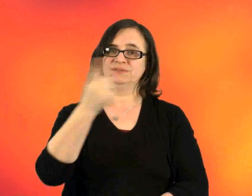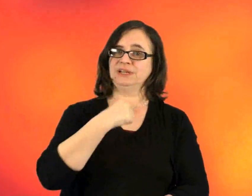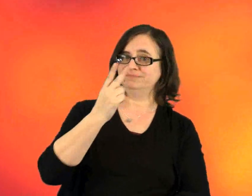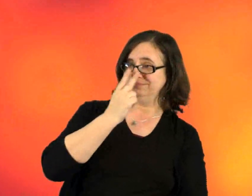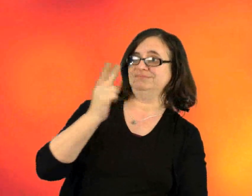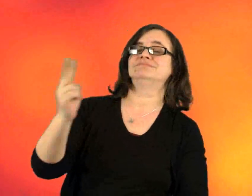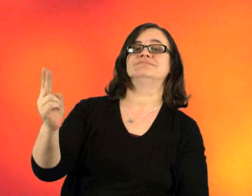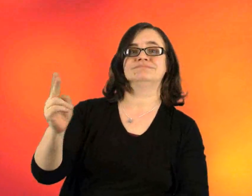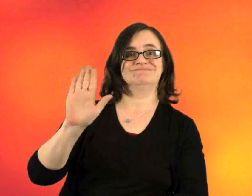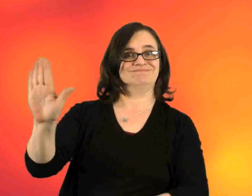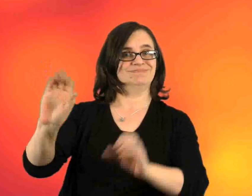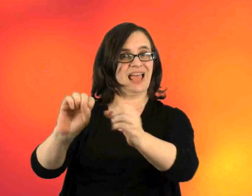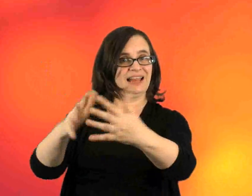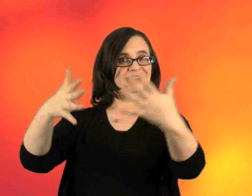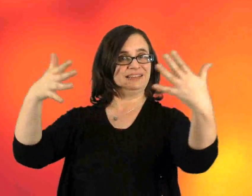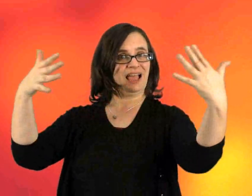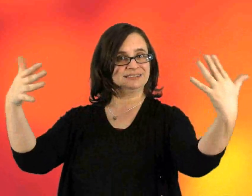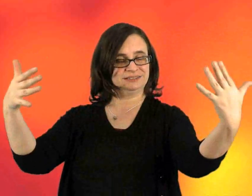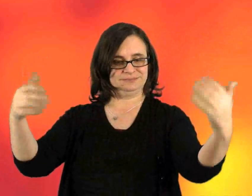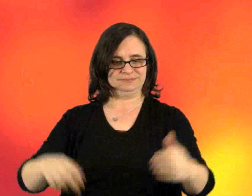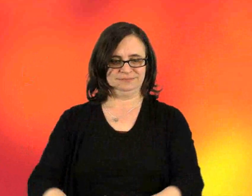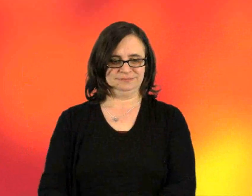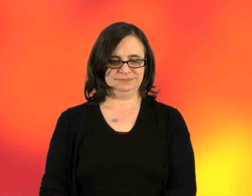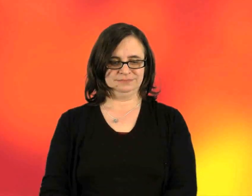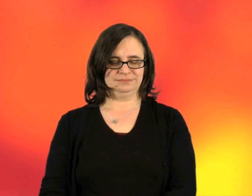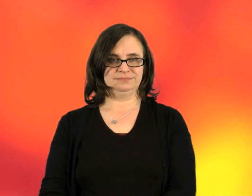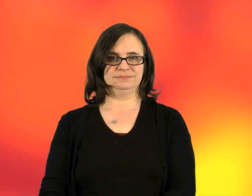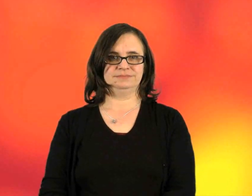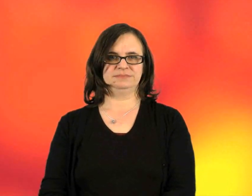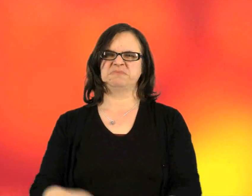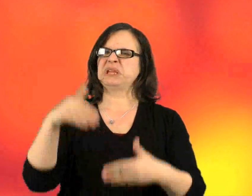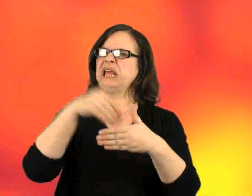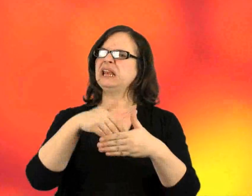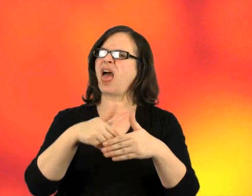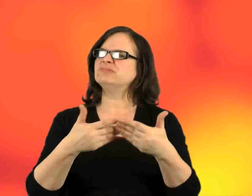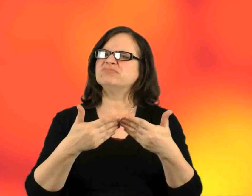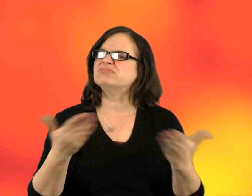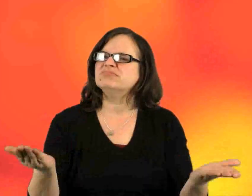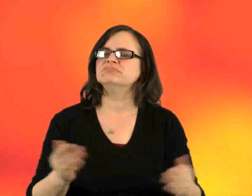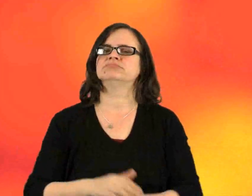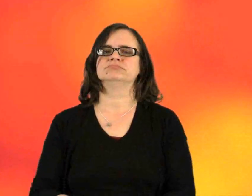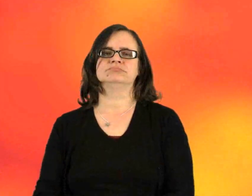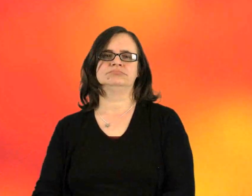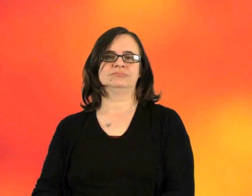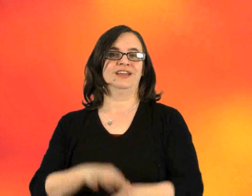Und wir sahen seine Herrlichkeit Was bedeutet der Inhalt?